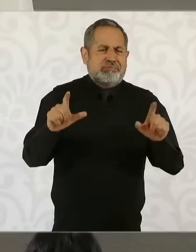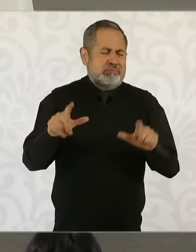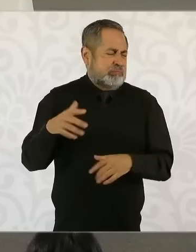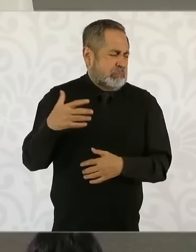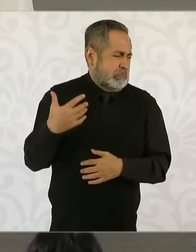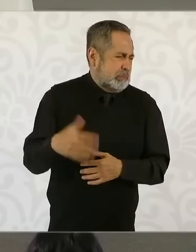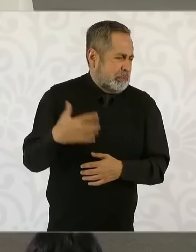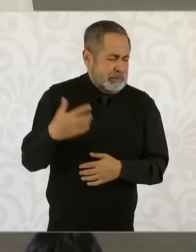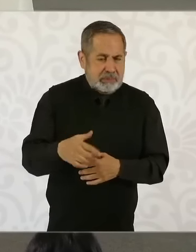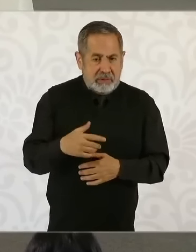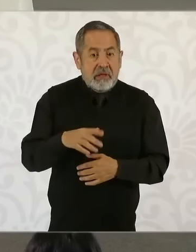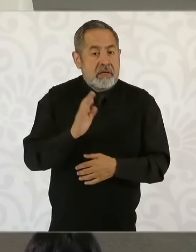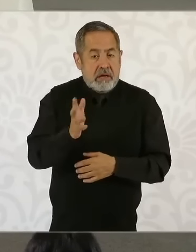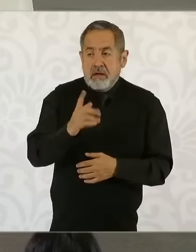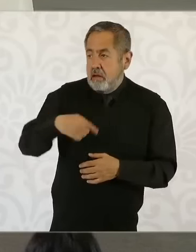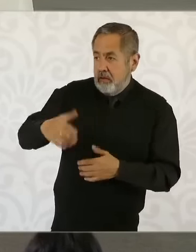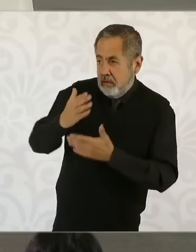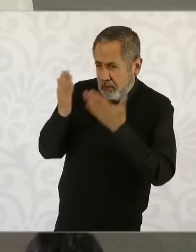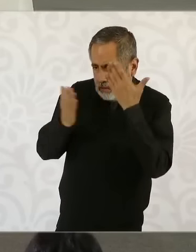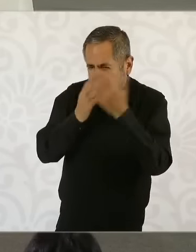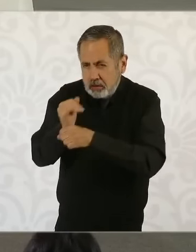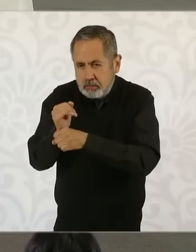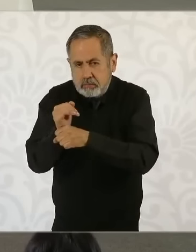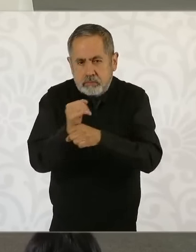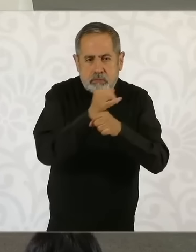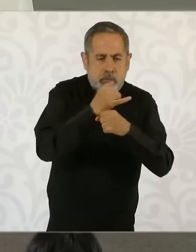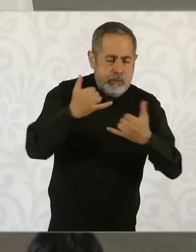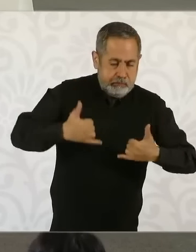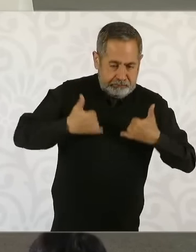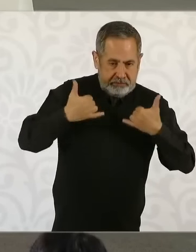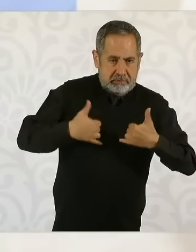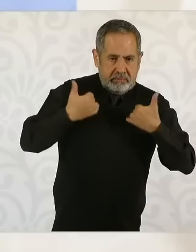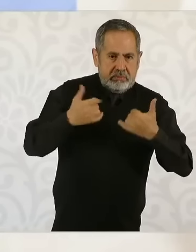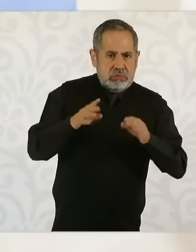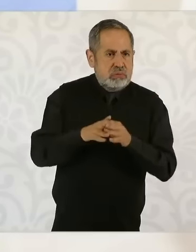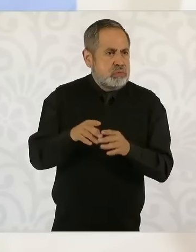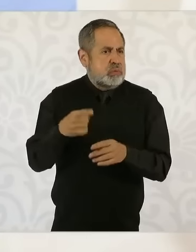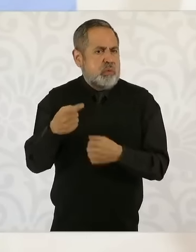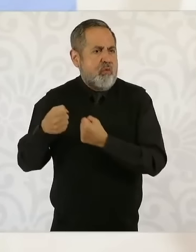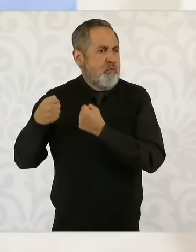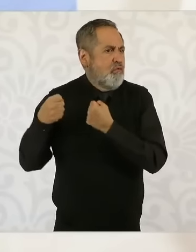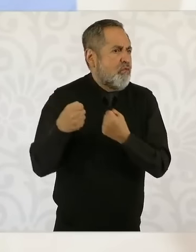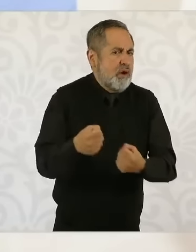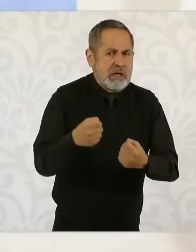estudio de un estudio de juventud nuevo que habla de la potencia que tiene esta juventud de la que